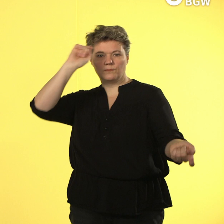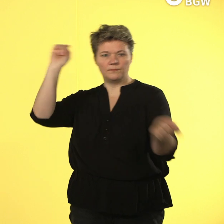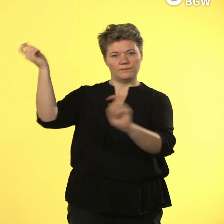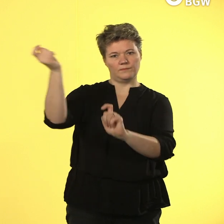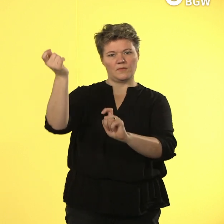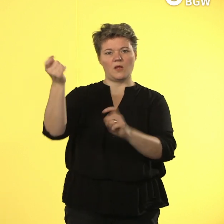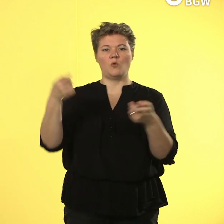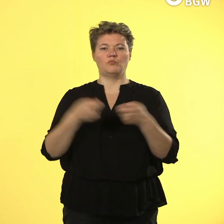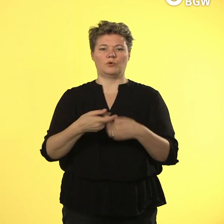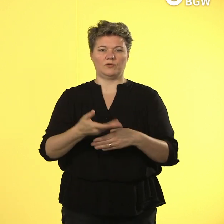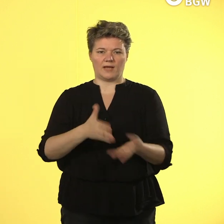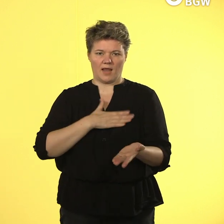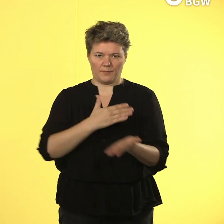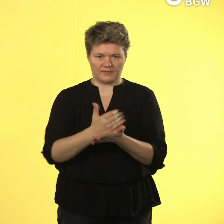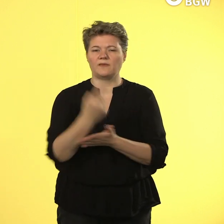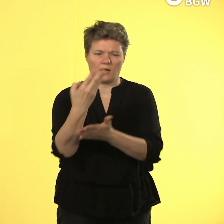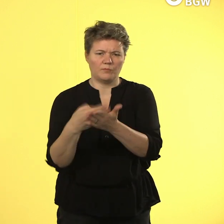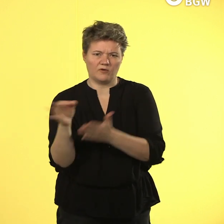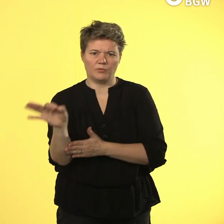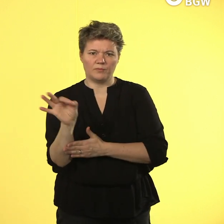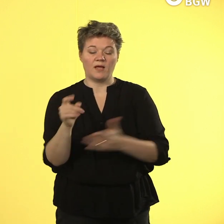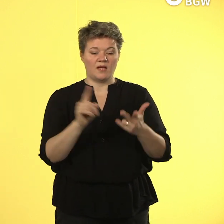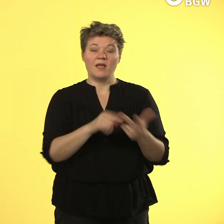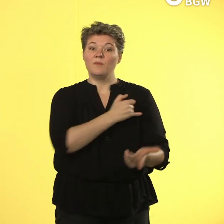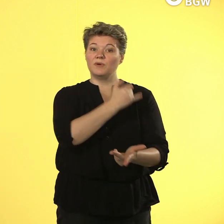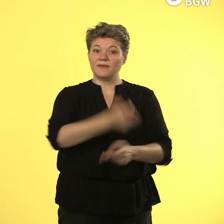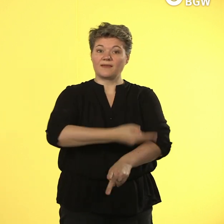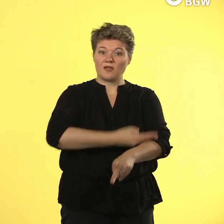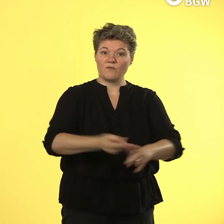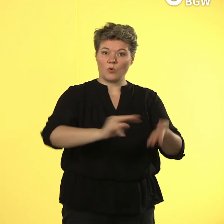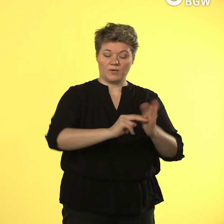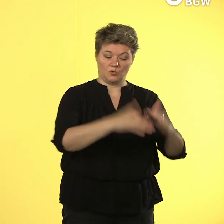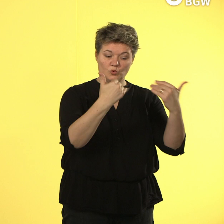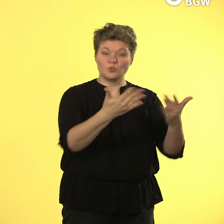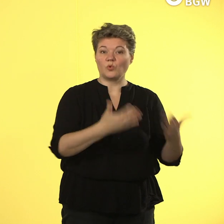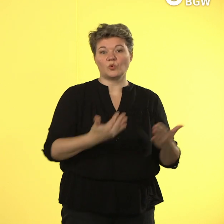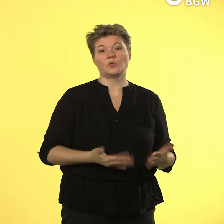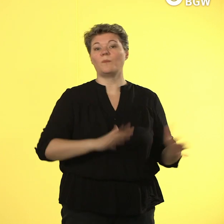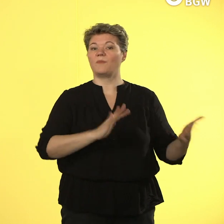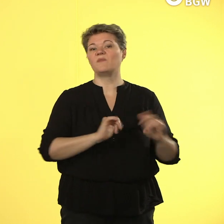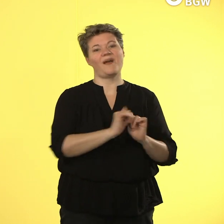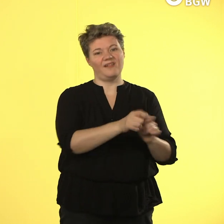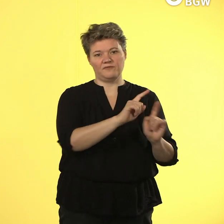Ich stelle eine Methode vor, die ich entwickelt habe. Vorstellung Teamcoaching und werde da einen Vortrag